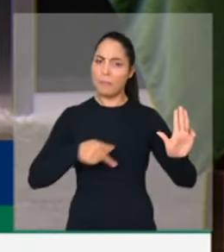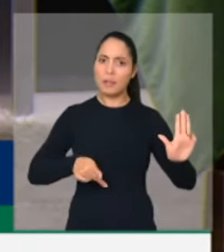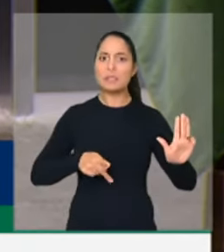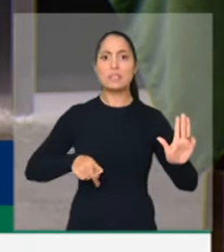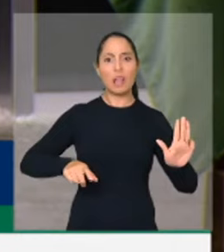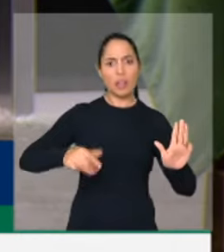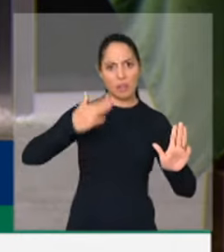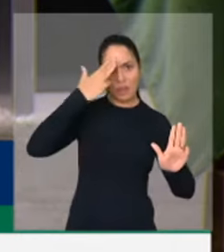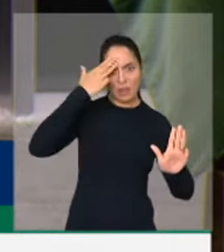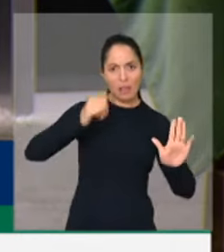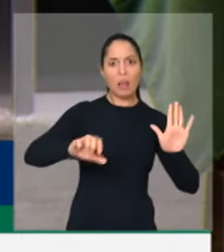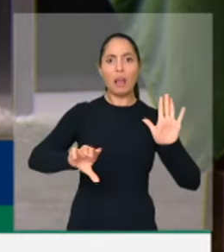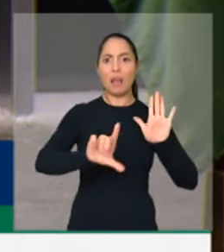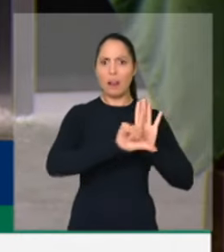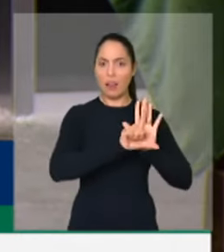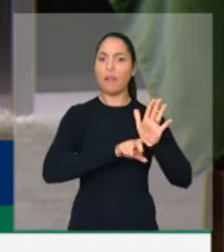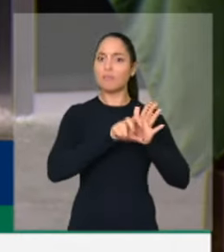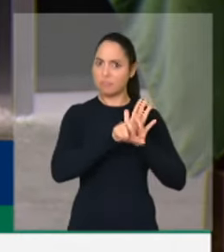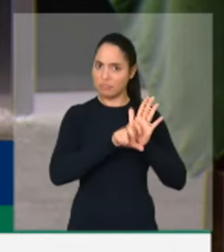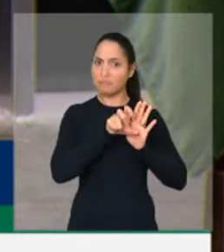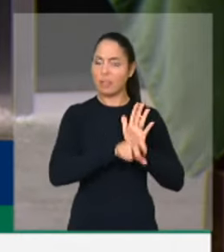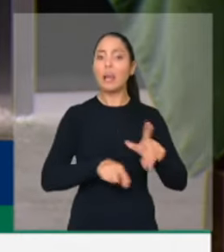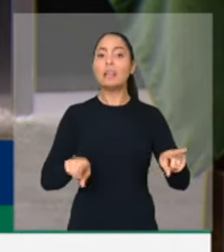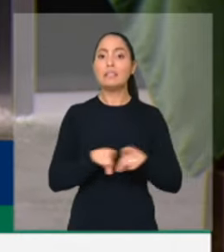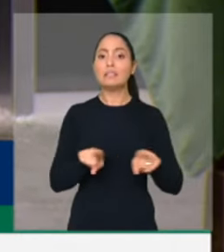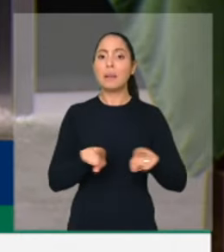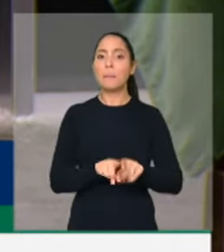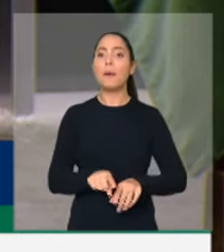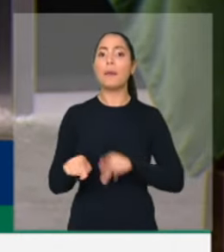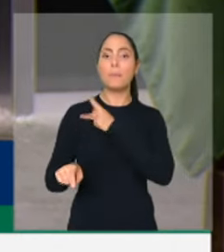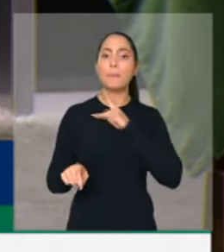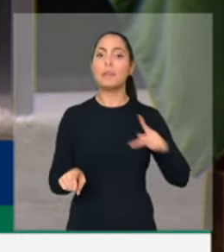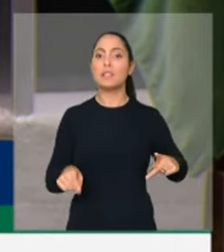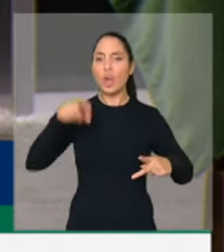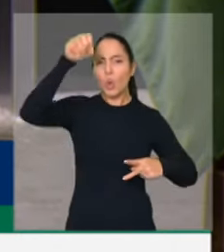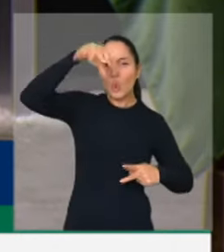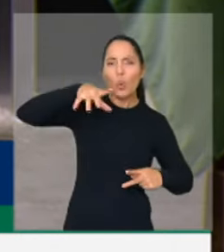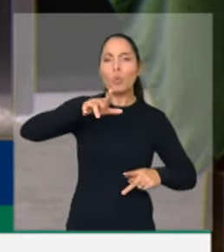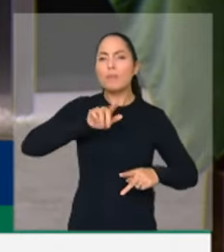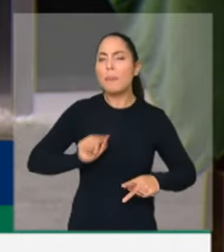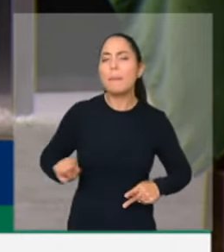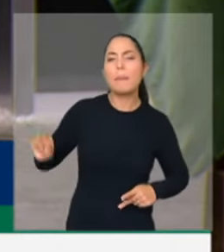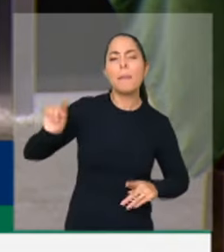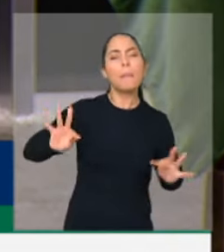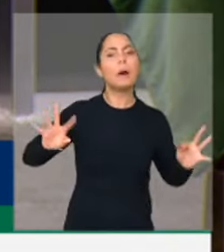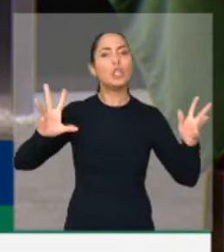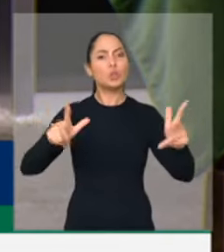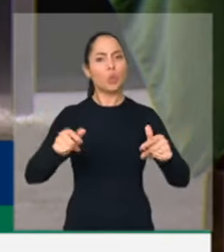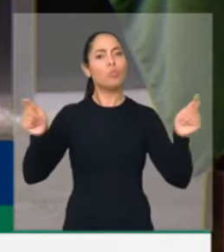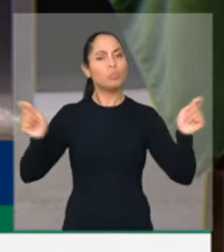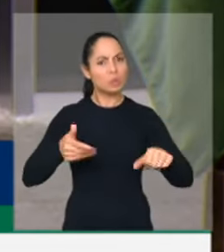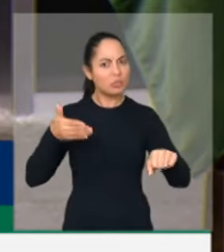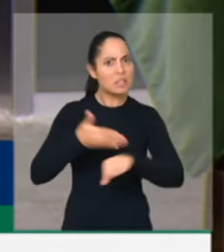DO LUZ PARA TODOS, É O PRESIDENTE DAS CISTERNAS DO MINHA CASA MINHA VIDA, QUE AJUDARAM AS MULHERES TRABALHADORAS DESSE BRASIL, MAS ALÉM DISSO NO MÊS DE